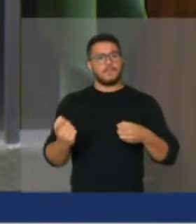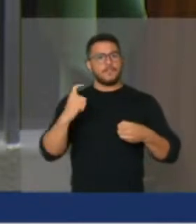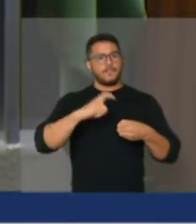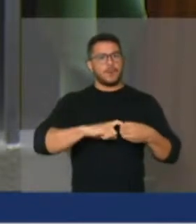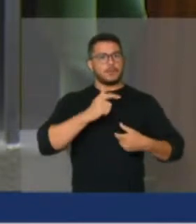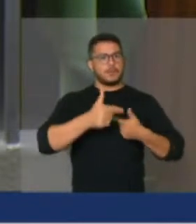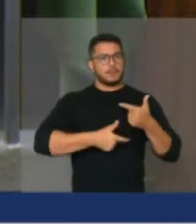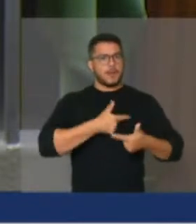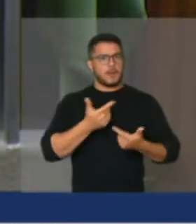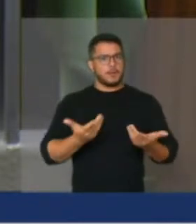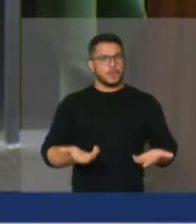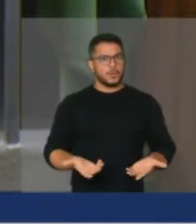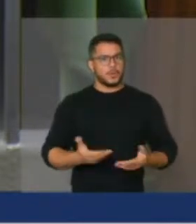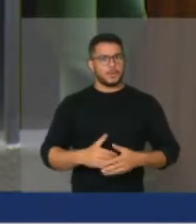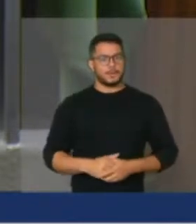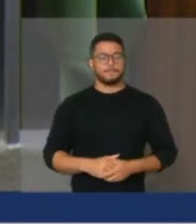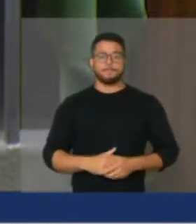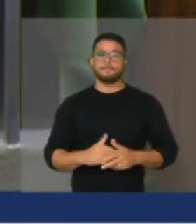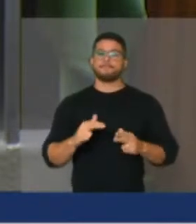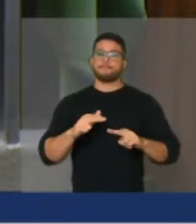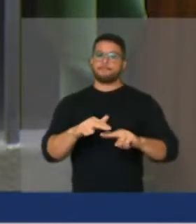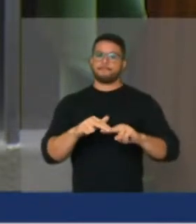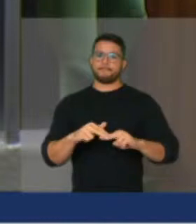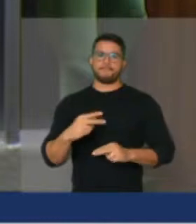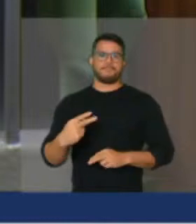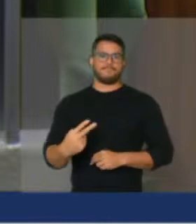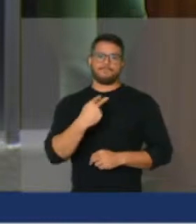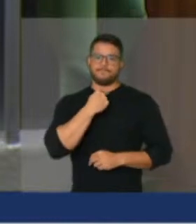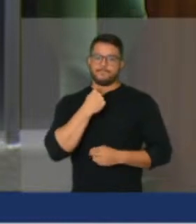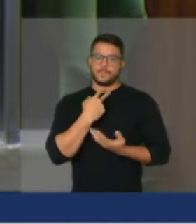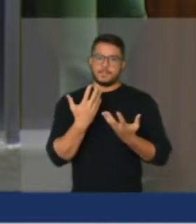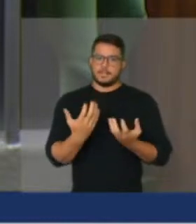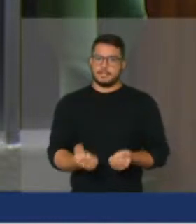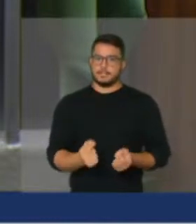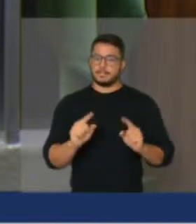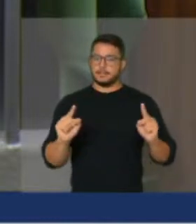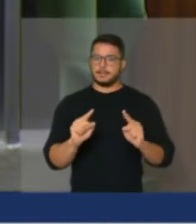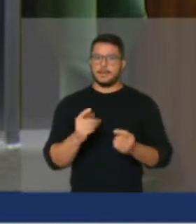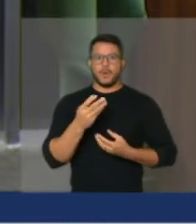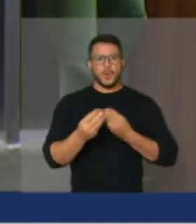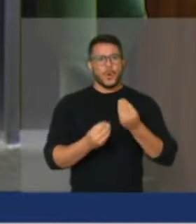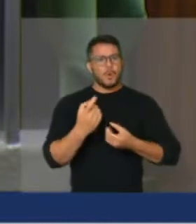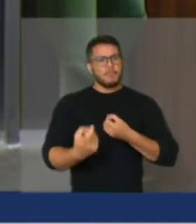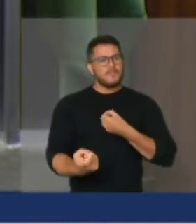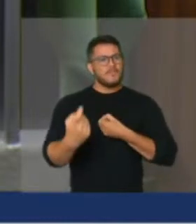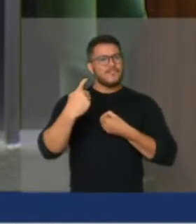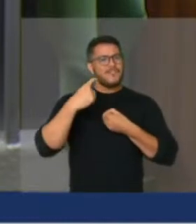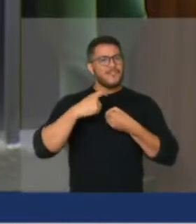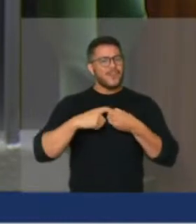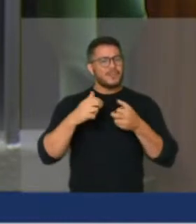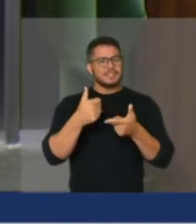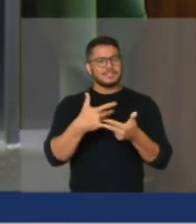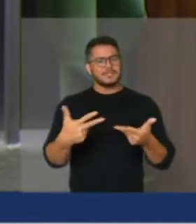RETROCESSO NO QUE ESTA CASA CONQUISTOU... DE DIREITOS DAS PRÓPRIAS GRÁVIDAS POR ISSO NÓS ACHAMOS QUE SE O PROBLEMA